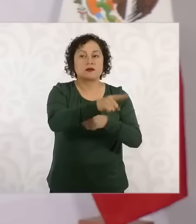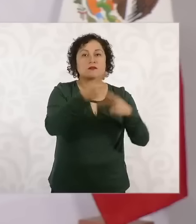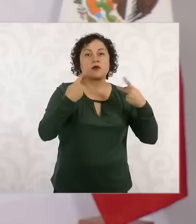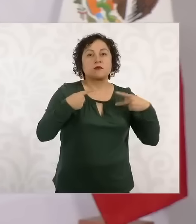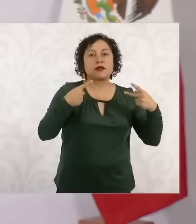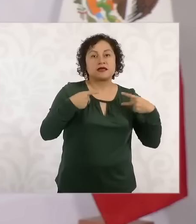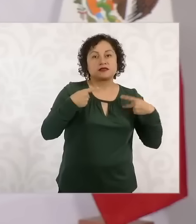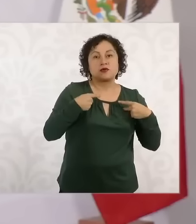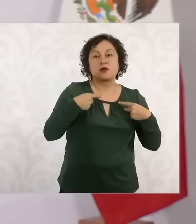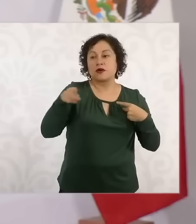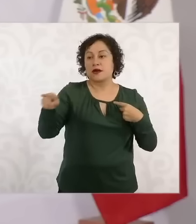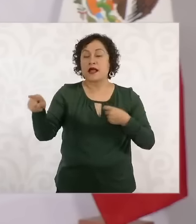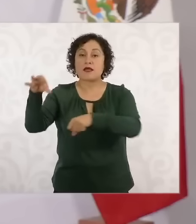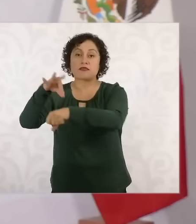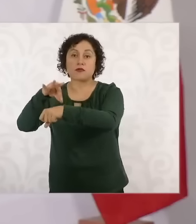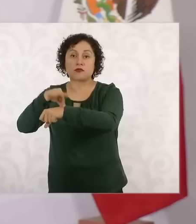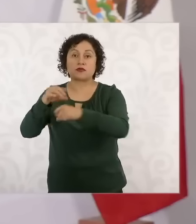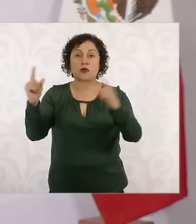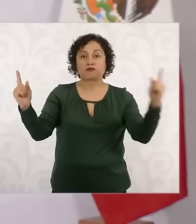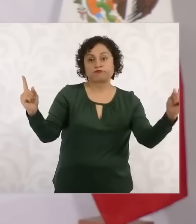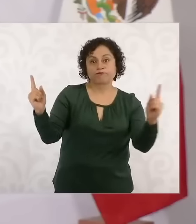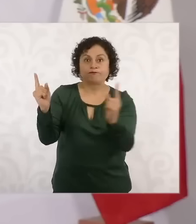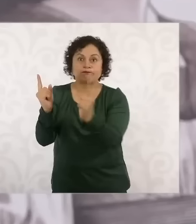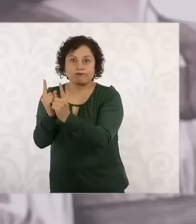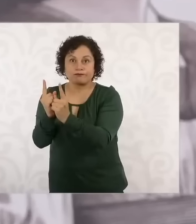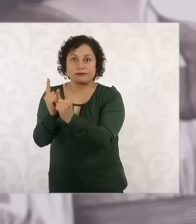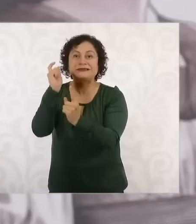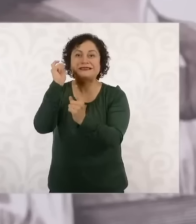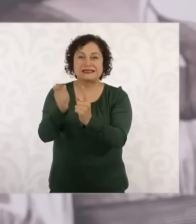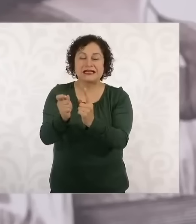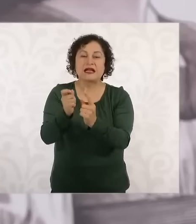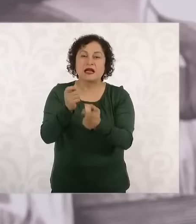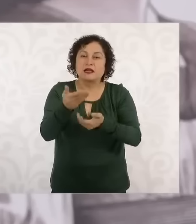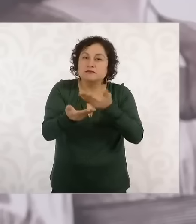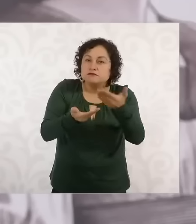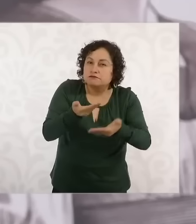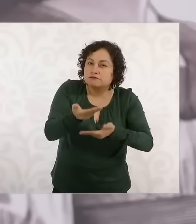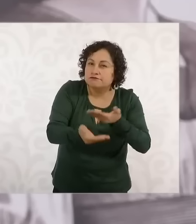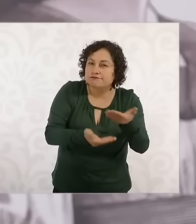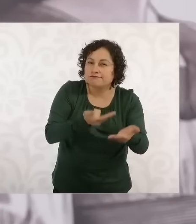médico y el y el paciente sea mucho más humano. Lo que comentaba la presidenta,